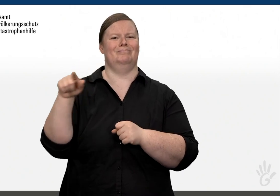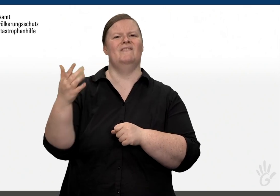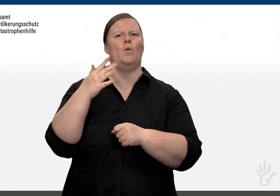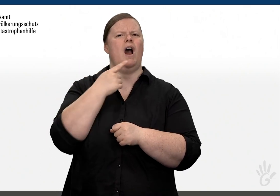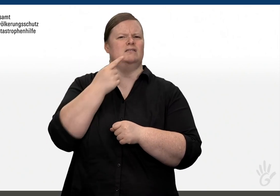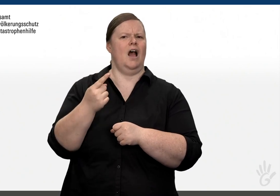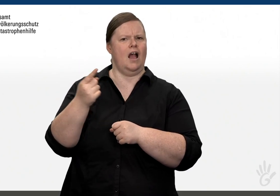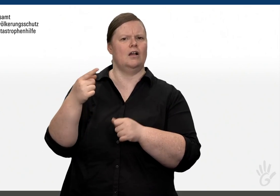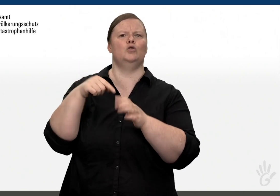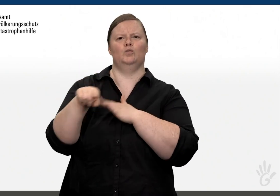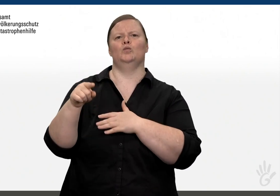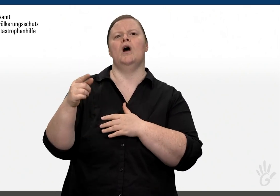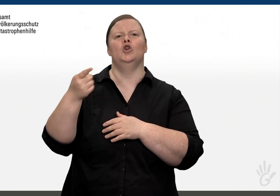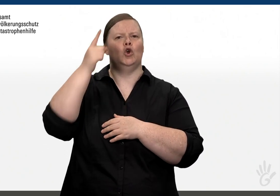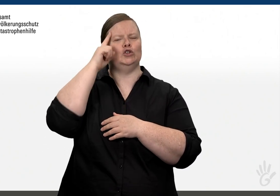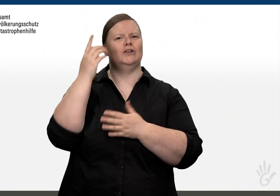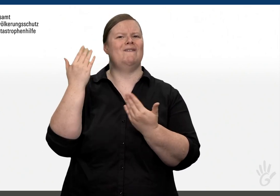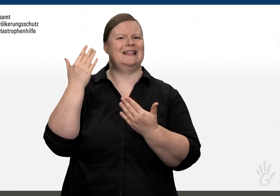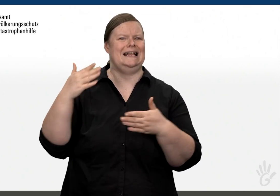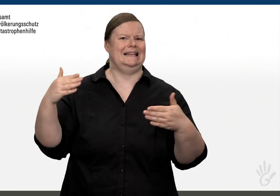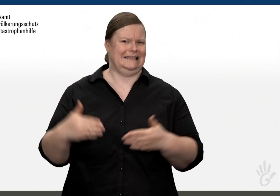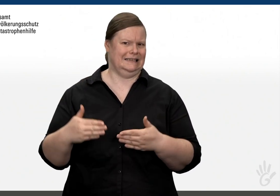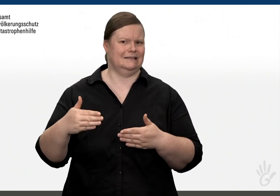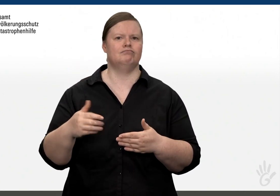Unwettervorhersagen durch den Deutschen Wetterdienst